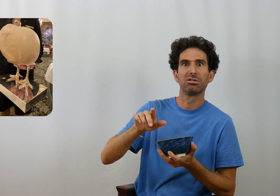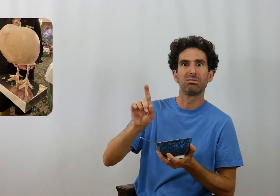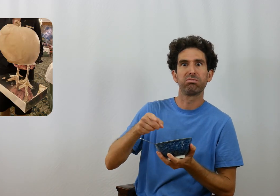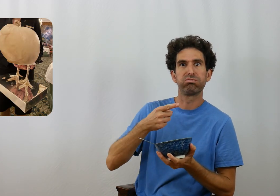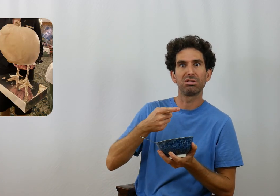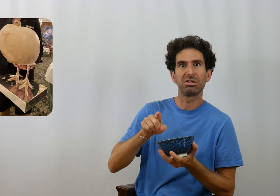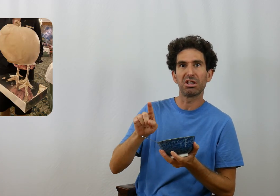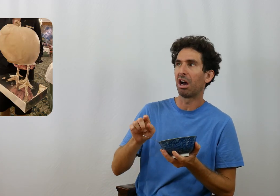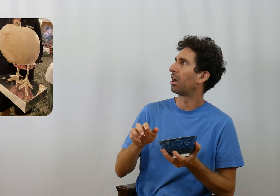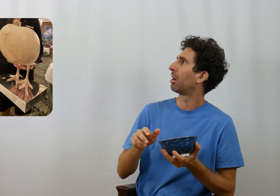C'est bizarre, ça !